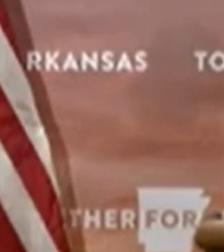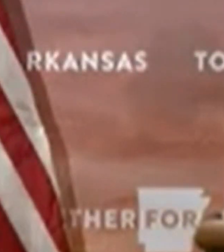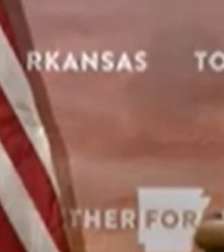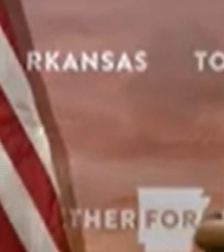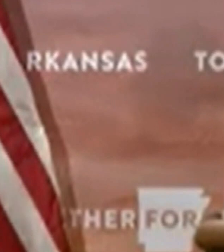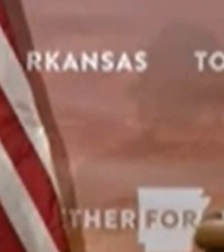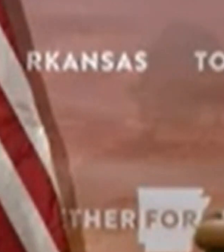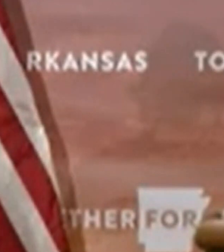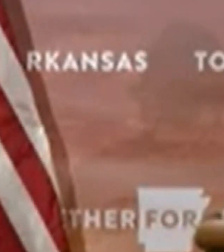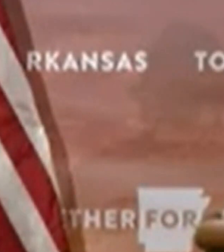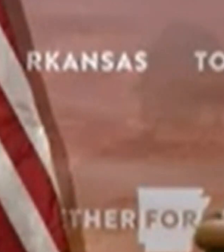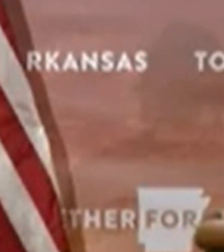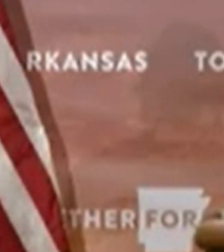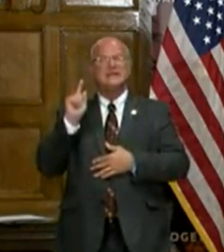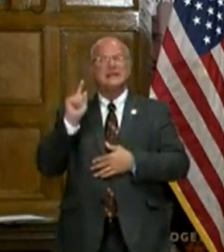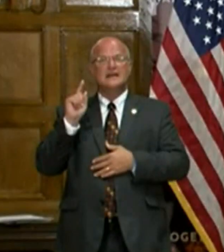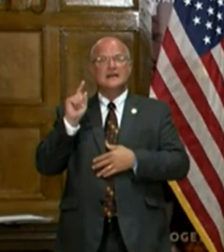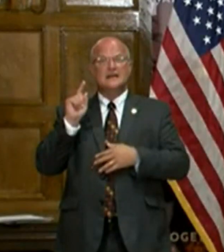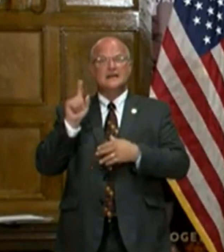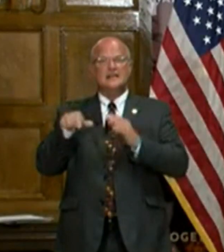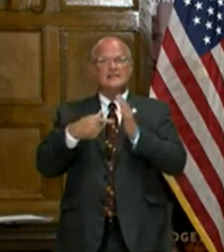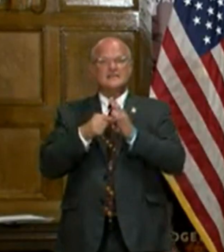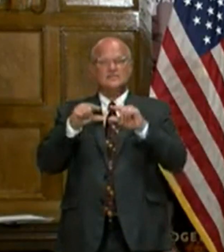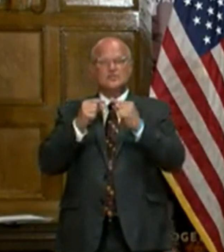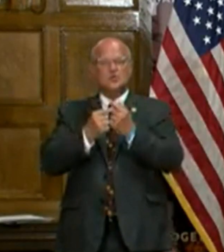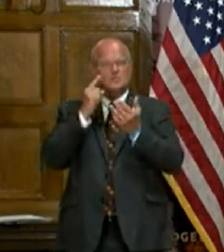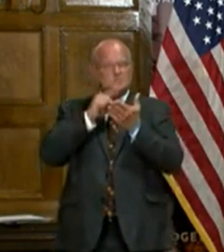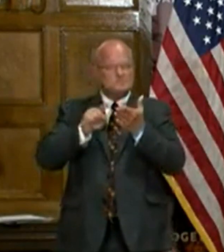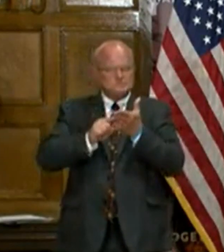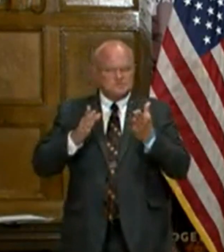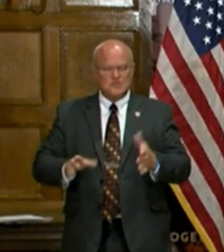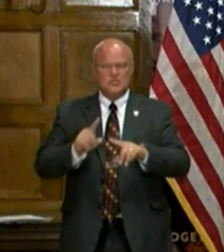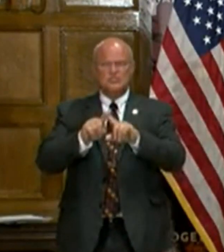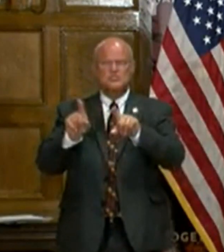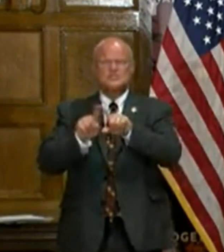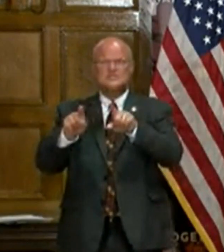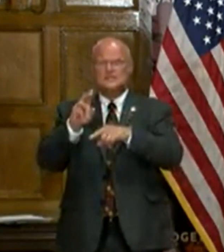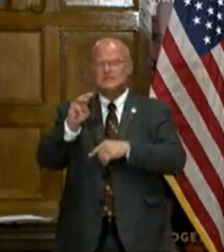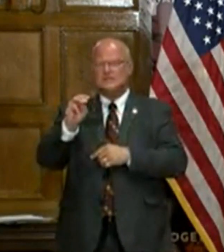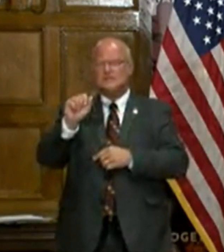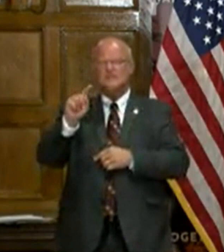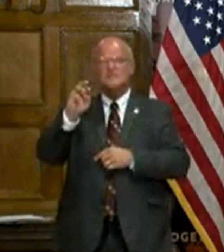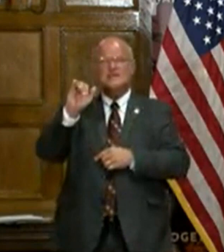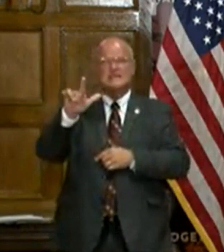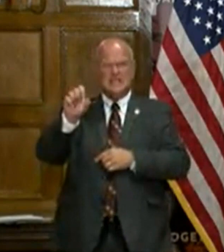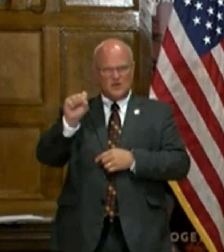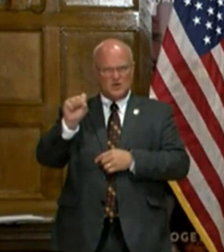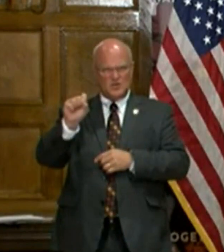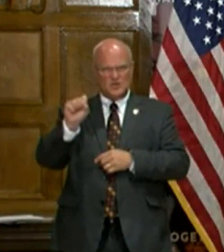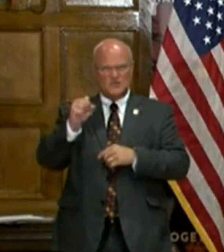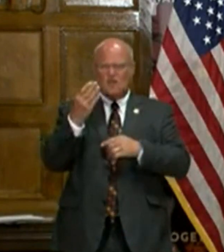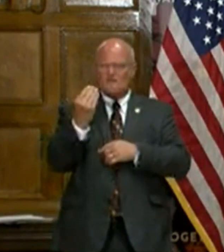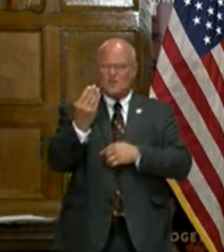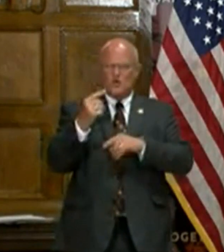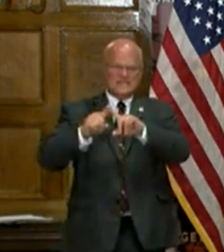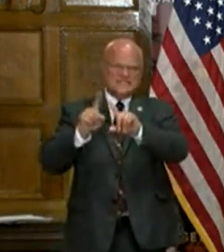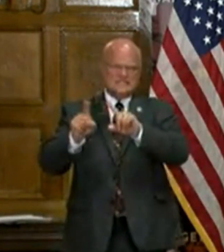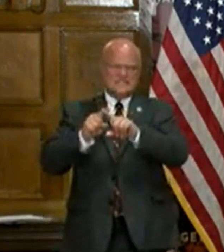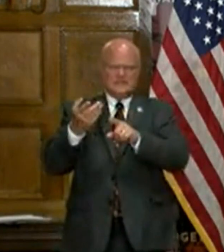COVERINGS IN TODAY'S DAILY KOGUT 19 PRESS BRIEFING. DR. HOLZER COVERINGS IN TODAY'S DAILY KOGUT 19 PRESS BRIEFING. DR. HOLZER ROMERO, COVERINGS IN TODAY'S DAILY KOGUT 19 PRESS BRIEFING. DR. HOLZER ROMERO, ARKANSAS'S COVERINGS IN TODAY'S DAILY KOGUT 19 PRESS BRIEFING. DR. HOLZER ROMERO, ARKANSAS'S TOP KOGUT 19 PRESS BRIEFING. DR. HOLZER ROMERO, ARKANSAS'S TOP KOGUT 19 PRESS BRIEFING. DR. HOLZER ROMERO, ARKANSAS'S TOP DOCTOR KOGUT 19 PRESS BRIEFING. DR. HOLZER ROMERO, ARKANSAS'S TOP DOCTOR WITH KOGUT 19 PRESS BRIEFING. DR. HOLZER ROMERO, ARKANSAS'S TOP DOCTOR WITH THE KOGUT 19 PRESS BRIEFING. DR. HOLZER ROMERO, ARKANSAS'S TOP DOCTOR WITH THE DEPARTMENT HOLZER ROMERO, ARKANSAS'S TOP DOCTOR WITH THE DEPARTMENT HOLZER ROMERO, ARKANSAS'S TOP DOCTOR WITH THE DEPARTMENT OF HOLZER ROMERO, ARKANSAS'S TOP DOCTOR WITH THE DEPARTMENT OF HEALTH, HOLZER ROMERO, ARKANSAS'S TOP DOCTOR WITH THE DEPARTMENT OF HEALTH, WAS HOLZER ROMERO, ARKANSAS'S TOP DOCTOR WITH THE DEPARTMENT OF HEALTH, WAS QUESTIONED HOLZER ROMERO, ARKANSAS'S TOP DOCTOR WITH THE DEPARTMENT OF HEALTH, WAS QUESTIONED ABOUT DOCTOR WITH THE DEPARTMENT OF HEALTH, WAS QUESTIONED ABOUT DOCTOR WITH THE DEPARTMENT OF HEALTH, WAS QUESTIONED ABOUT THE DOCTOR WITH THE DEPARTMENT OF HEALTH, WAS QUESTIONED ABOUT THE FINDINGS DOCTOR WITH THE DEPARTMENT OF HEALTH, WAS QUESTIONED ABOUT THE FINDINGS OF DOCTOR WITH THE DEPARTMENT OF HEALTH, WAS QUESTIONED ABOUT THE FINDINGS OF THIS DOCTOR WITH THE DEPARTMENT OF HEALTH, WAS QUESTIONED ABOUT THE FINDINGS OF THIS STUDY. OF HEALTH, WAS QUESTIONED ABOUT THE FINDINGS OF THIS STUDY. OF HEALTH, WAS QUESTIONED ABOUT THE FINDINGS OF THIS STUDY. THIS OF HEALTH, WAS QUESTIONED ABOUT THE FINDINGS OF THIS STUDY. THIS GROUP OF HEALTH, WAS QUESTIONED ABOUT THE FINDINGS OF THIS STUDY. THIS GROUP OF OF HEALTH, WAS QUESTIONED ABOUT THE FINDINGS OF THIS STUDY. THIS GROUP OF INVESTIGATORS THE FINDINGS OF THIS STUDY. THIS GROUP OF INVESTIGATORS THE FINDINGS OF THIS STUDY. THIS GROUP OF INVESTIGATORS LOOKED